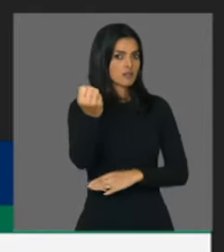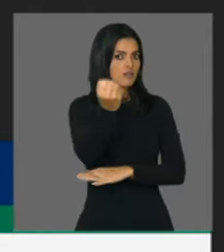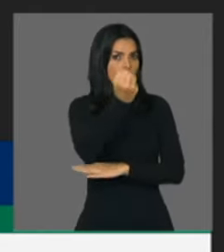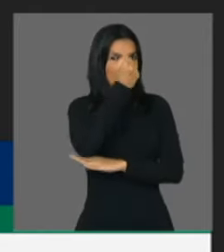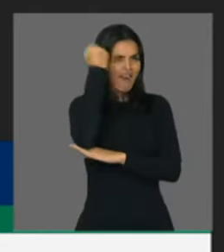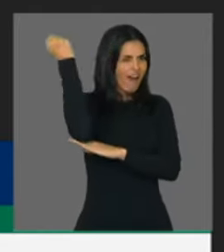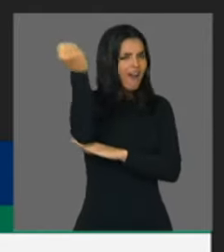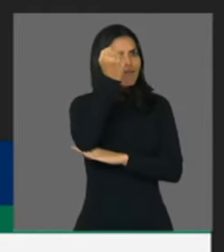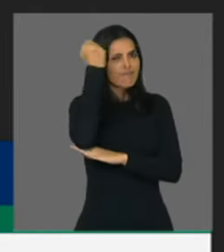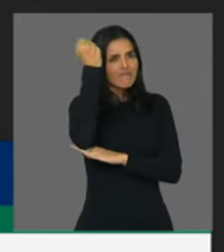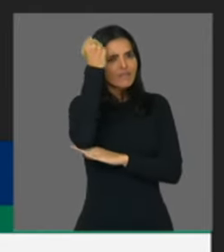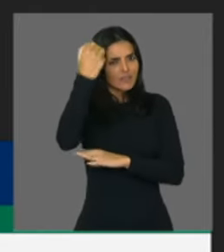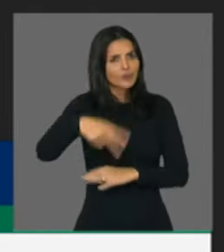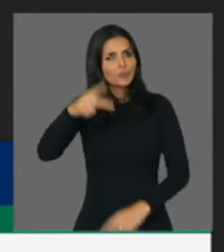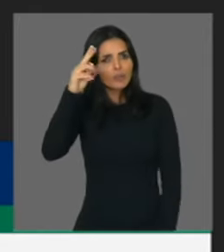HÁ UMA LINHA DE ATUAÇÃO , NÓS TEMOS AS REGRAS DA OMS, E